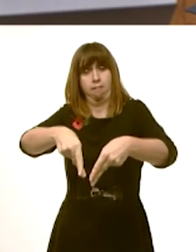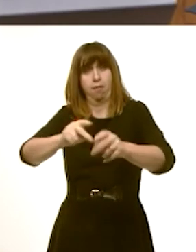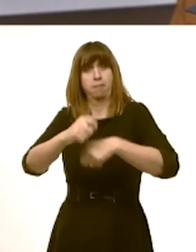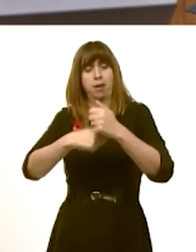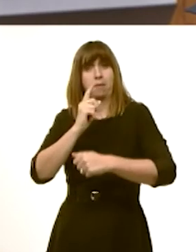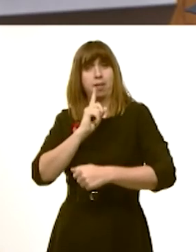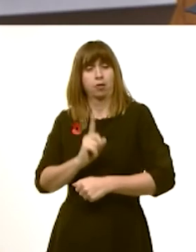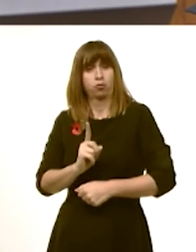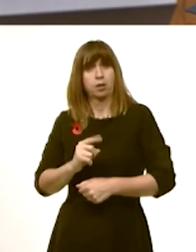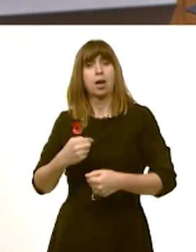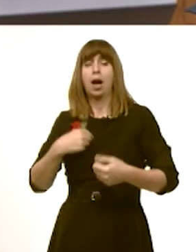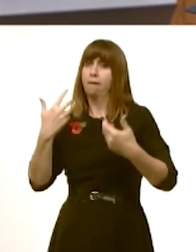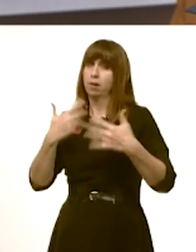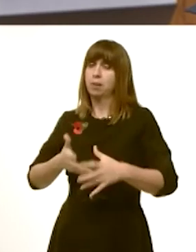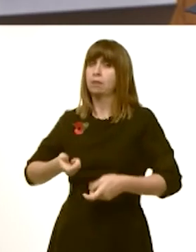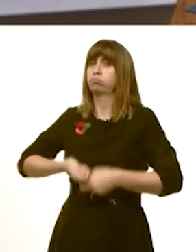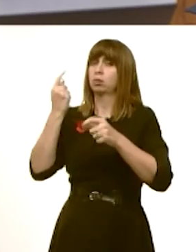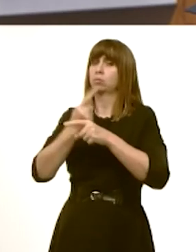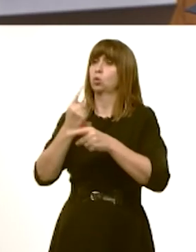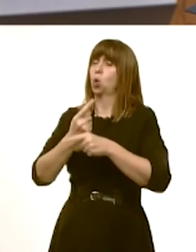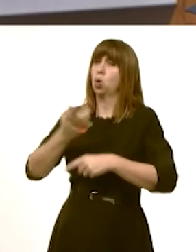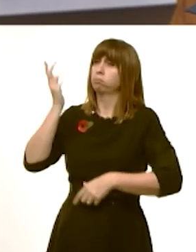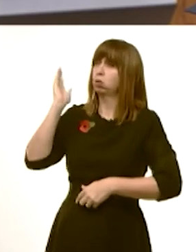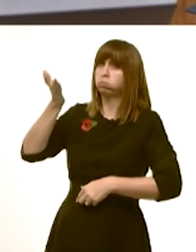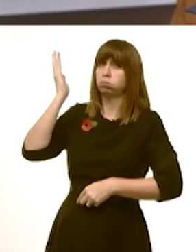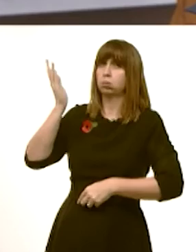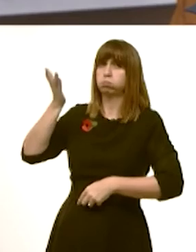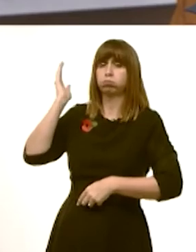Nid ydym yn gwybod hyd yn oed nawr, lleír rym ni ynglyn ‚ír de.